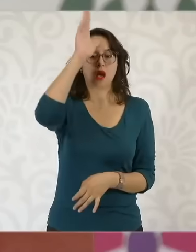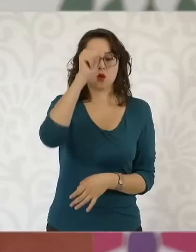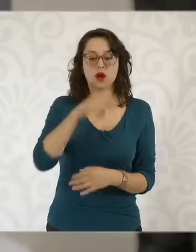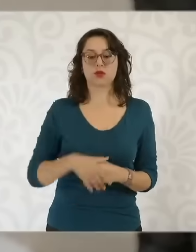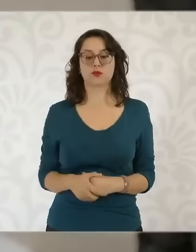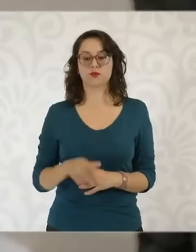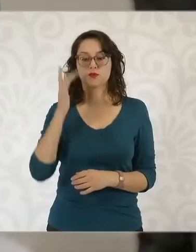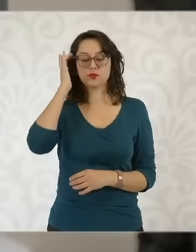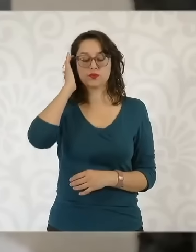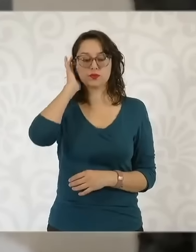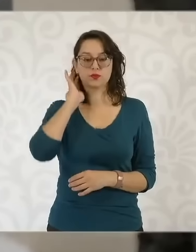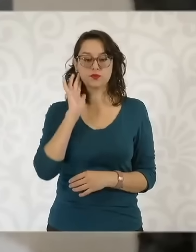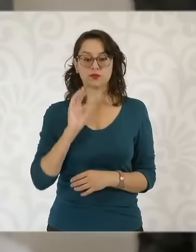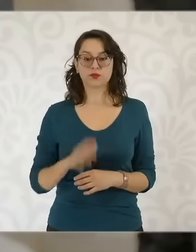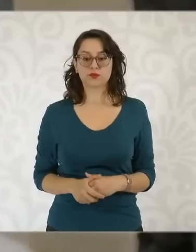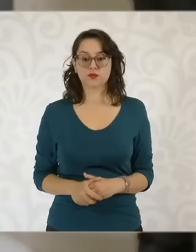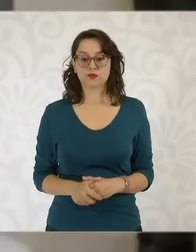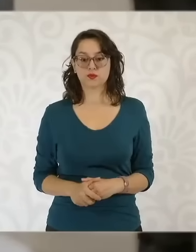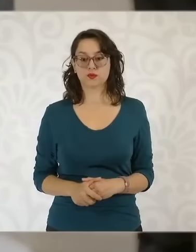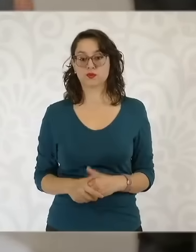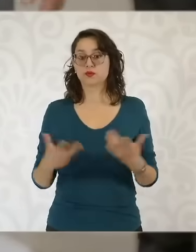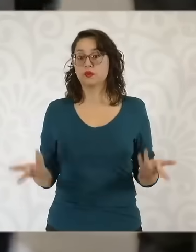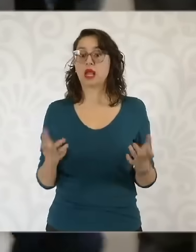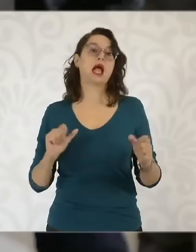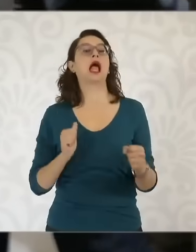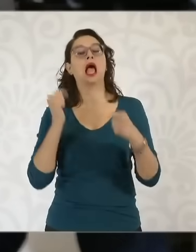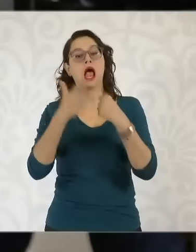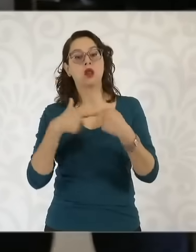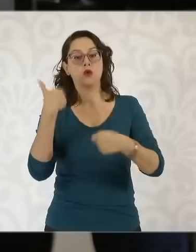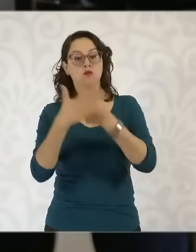eh usted tiene o se acordó alguna reunión física con Donald Trump en los próximos días. No,